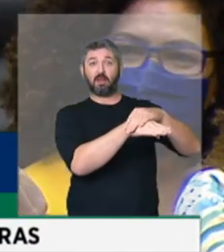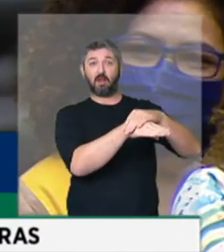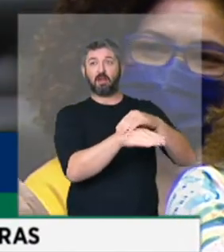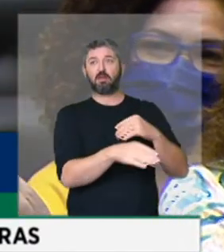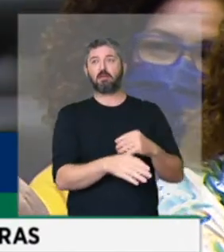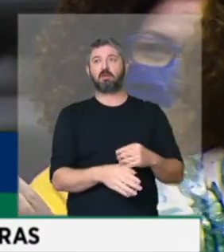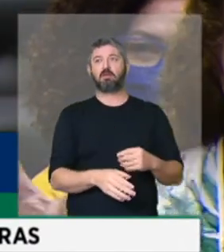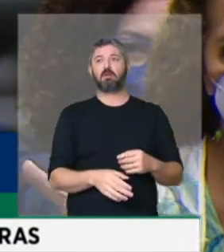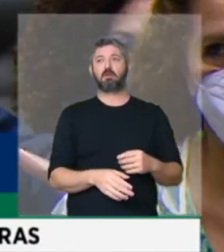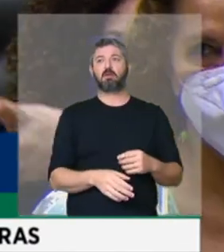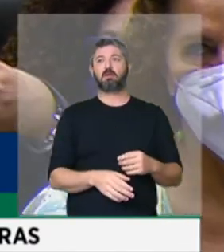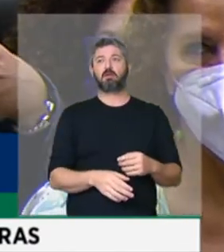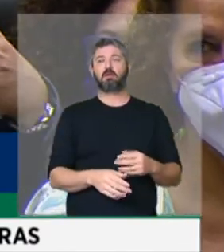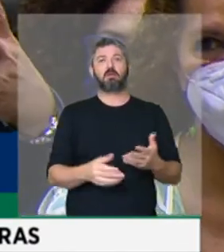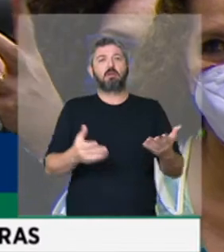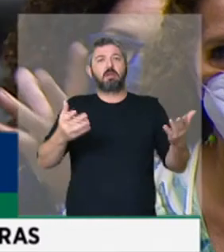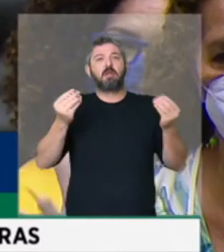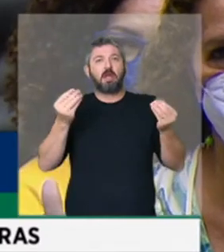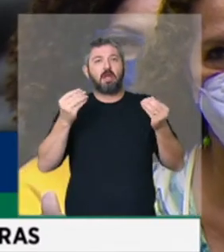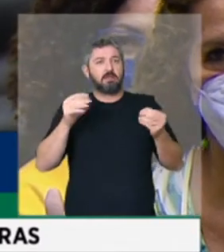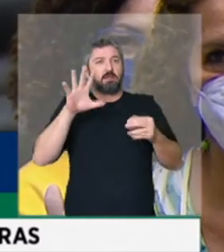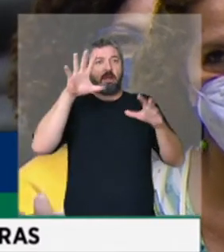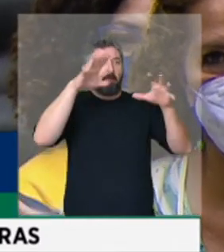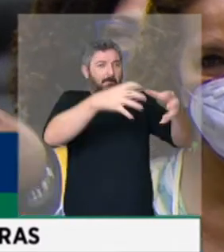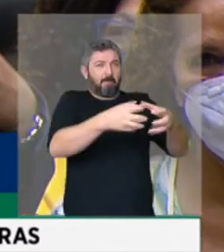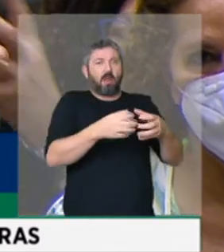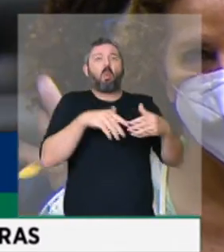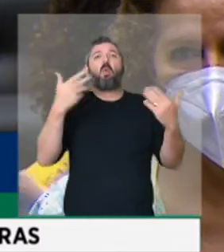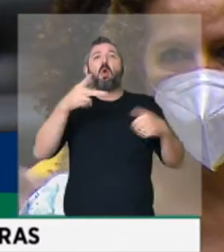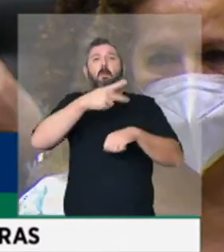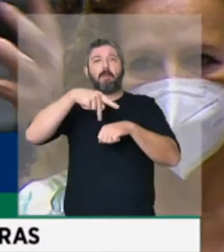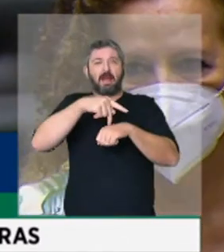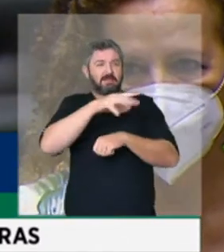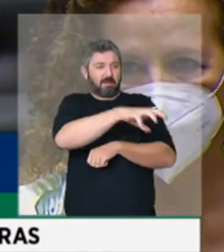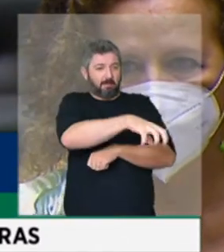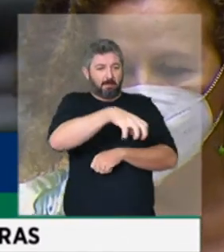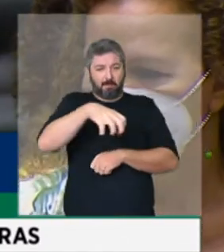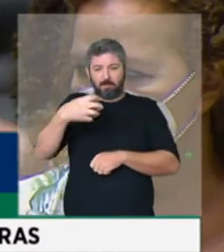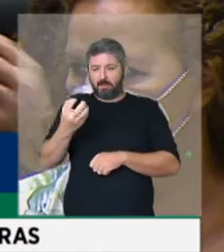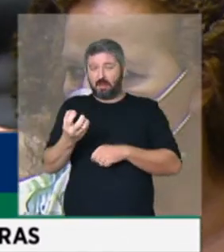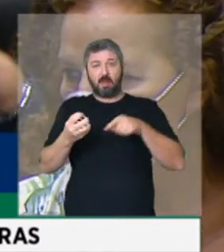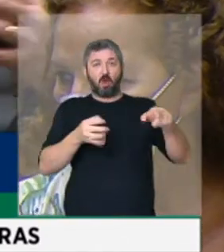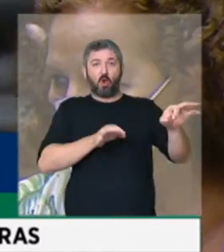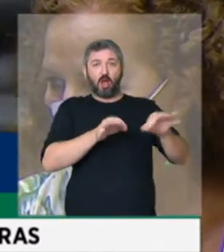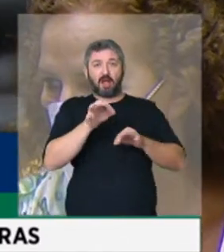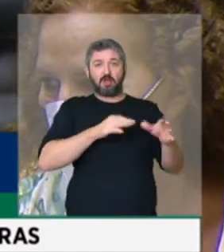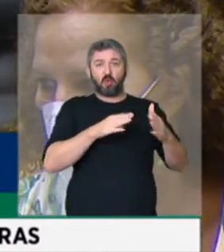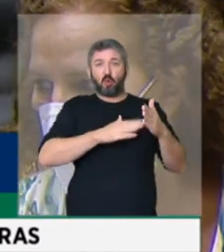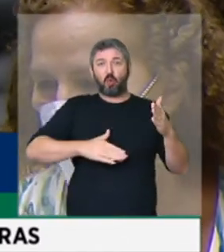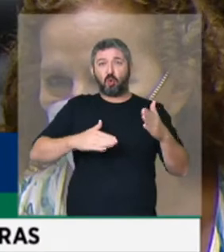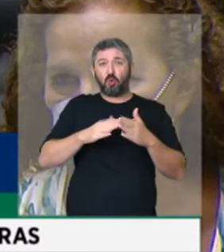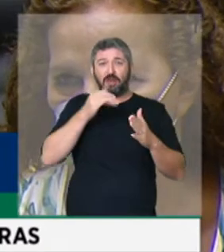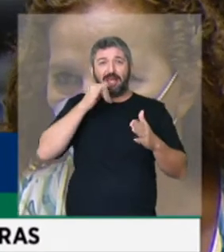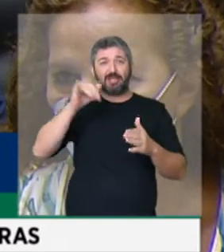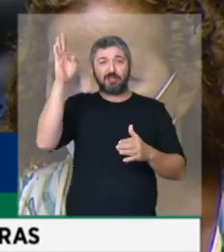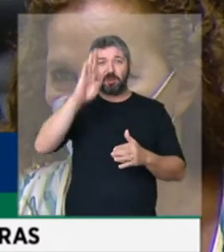RESULTADO DE 6 BILHÕES E MEIO DE LUCRO NO ANO DE 2020. . É UMA EMPRESA QUE TEM 15